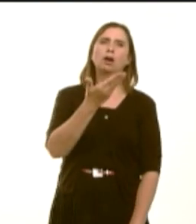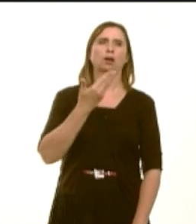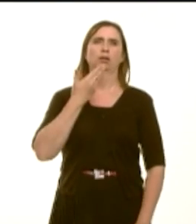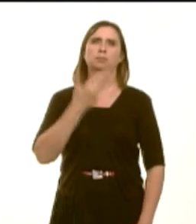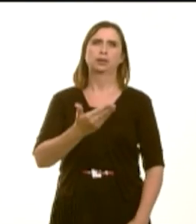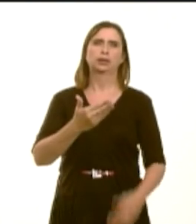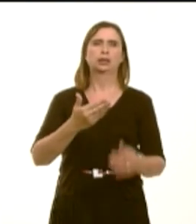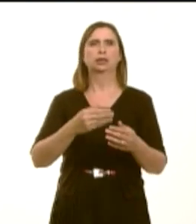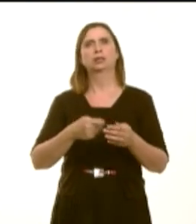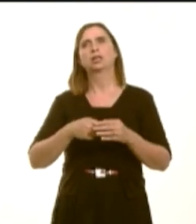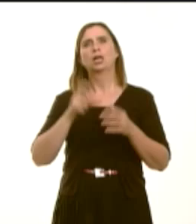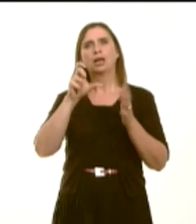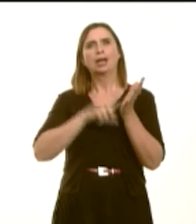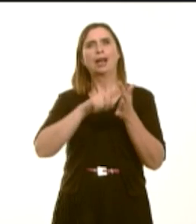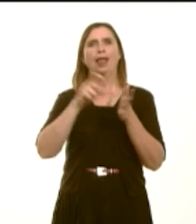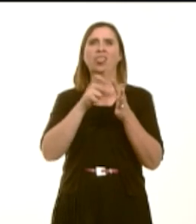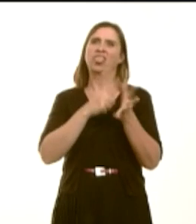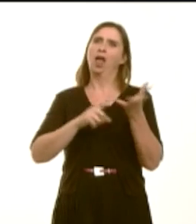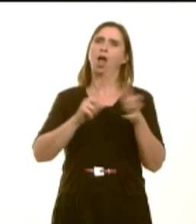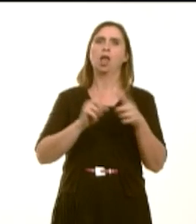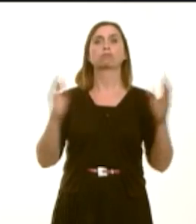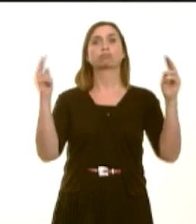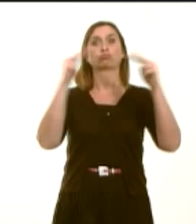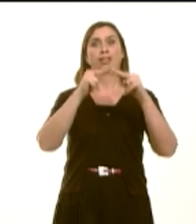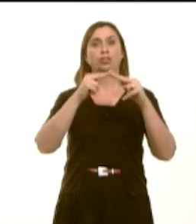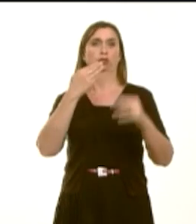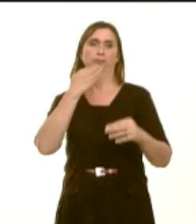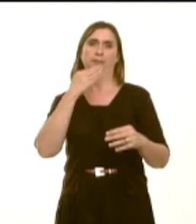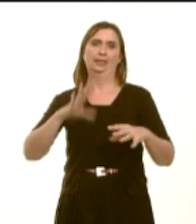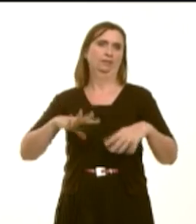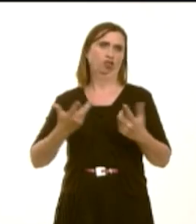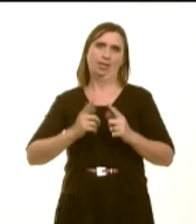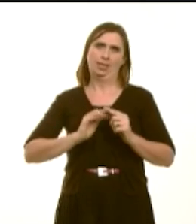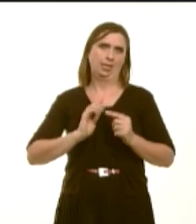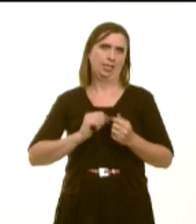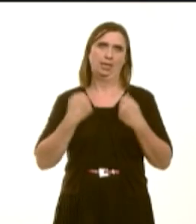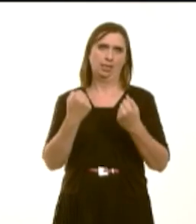to be scrapped. Not only do they constitute an unfair tax on local residents, businesses